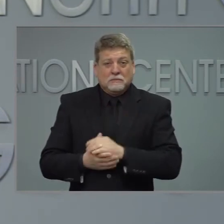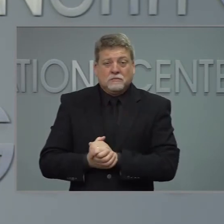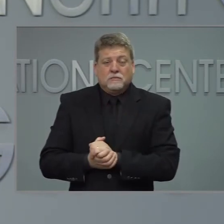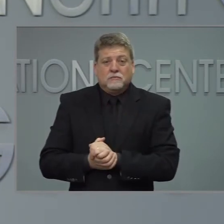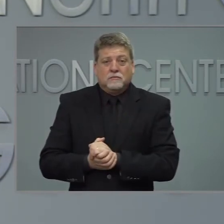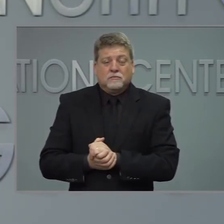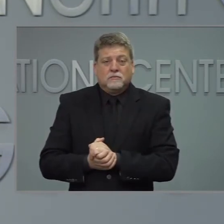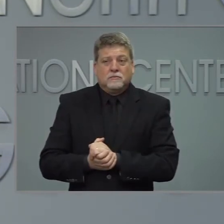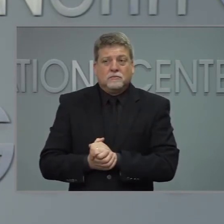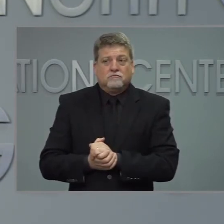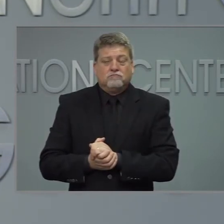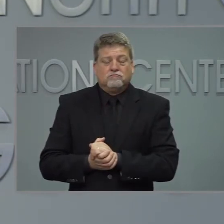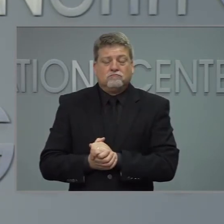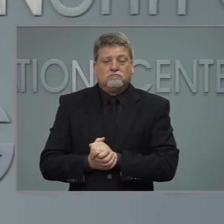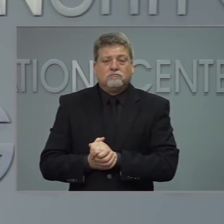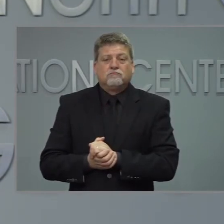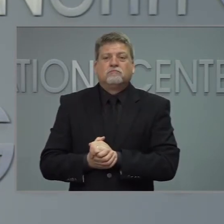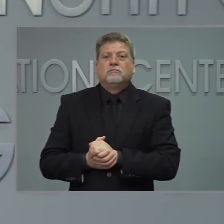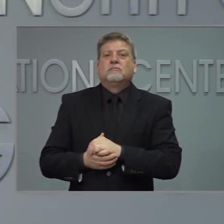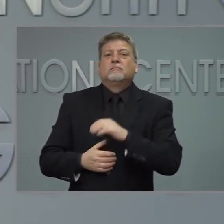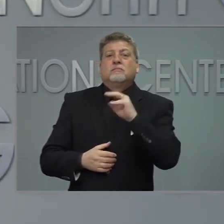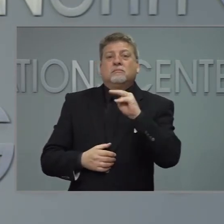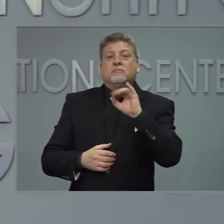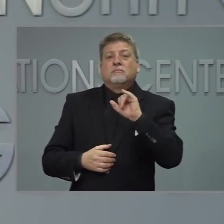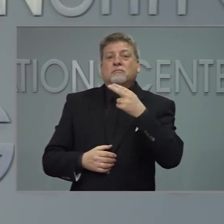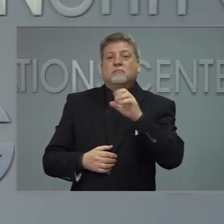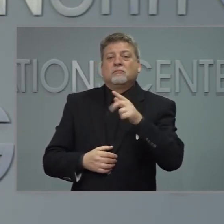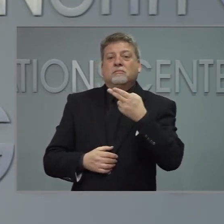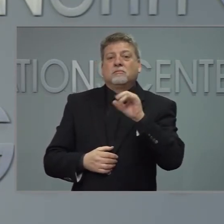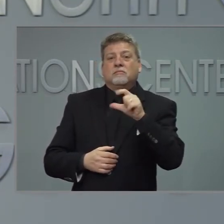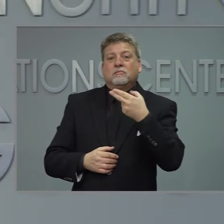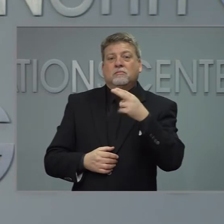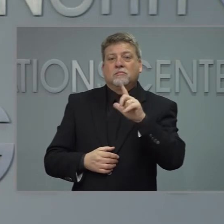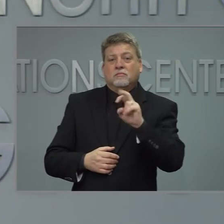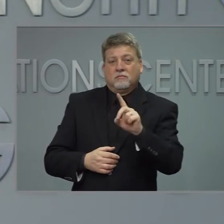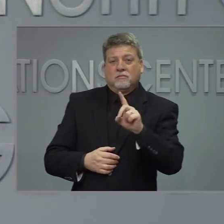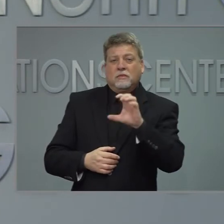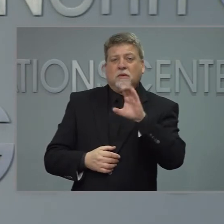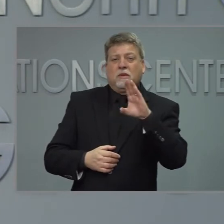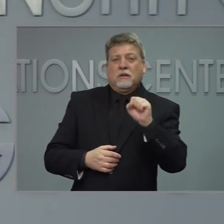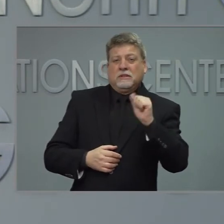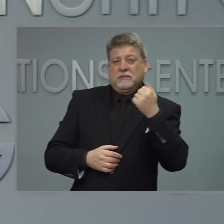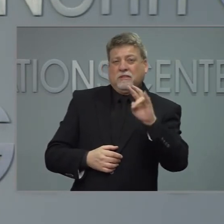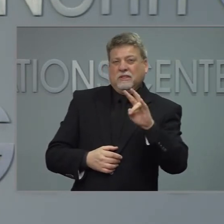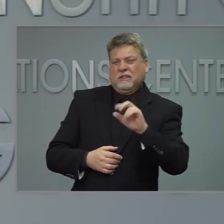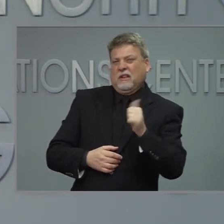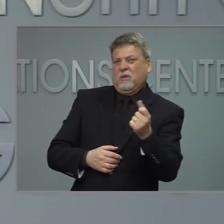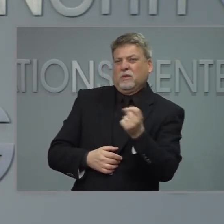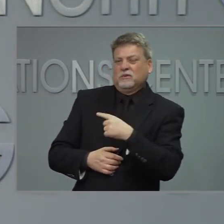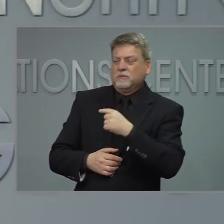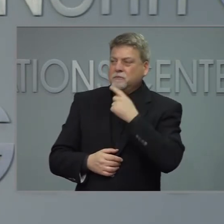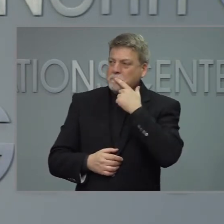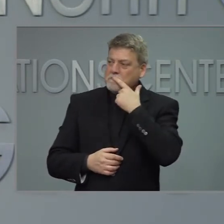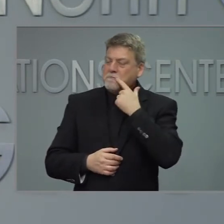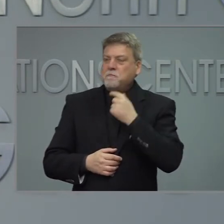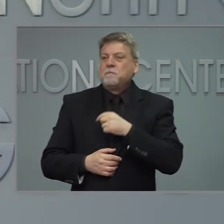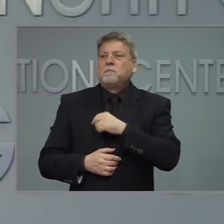La siguiente por favor. Una de seguimiento de Maicon Island City seventeen.